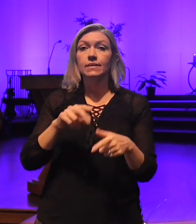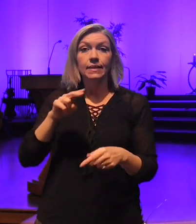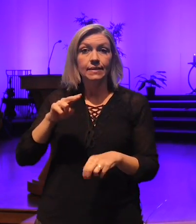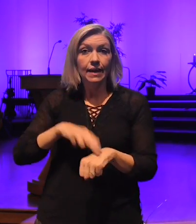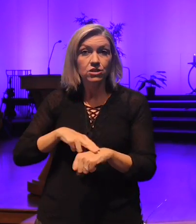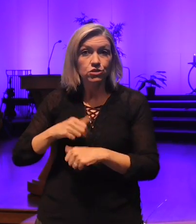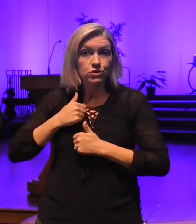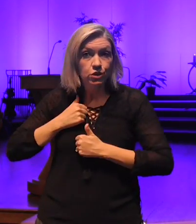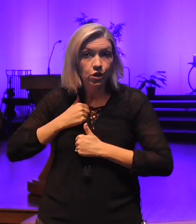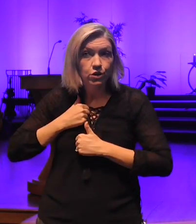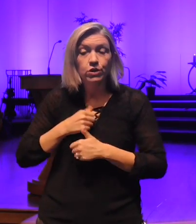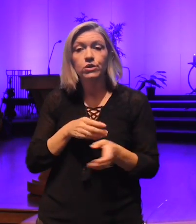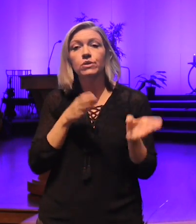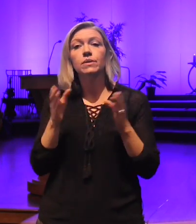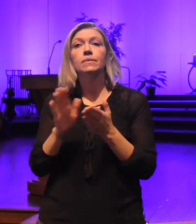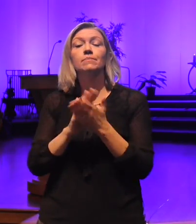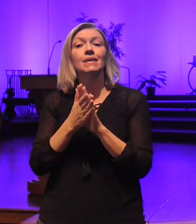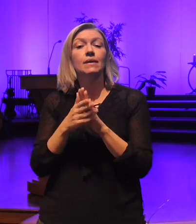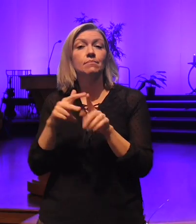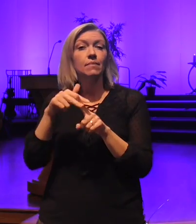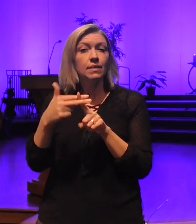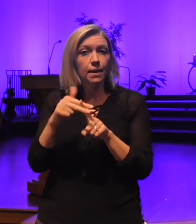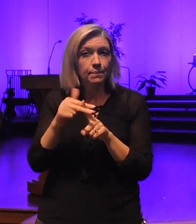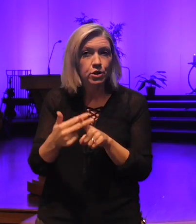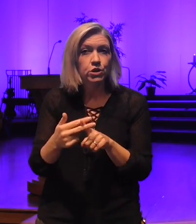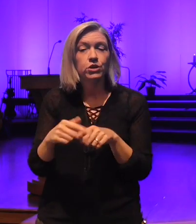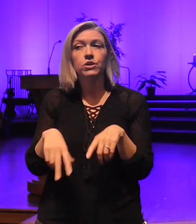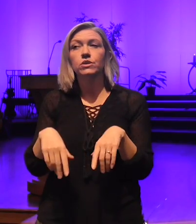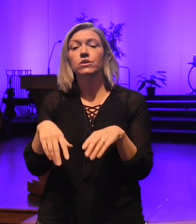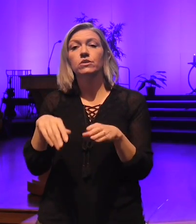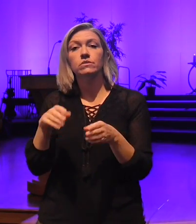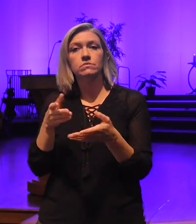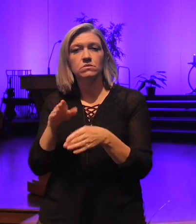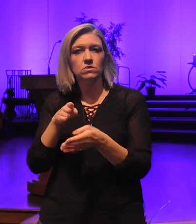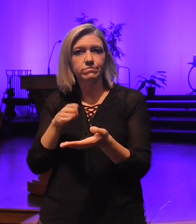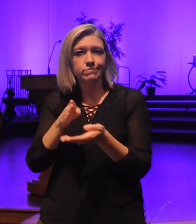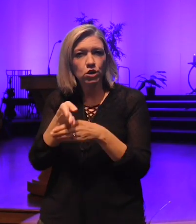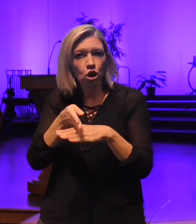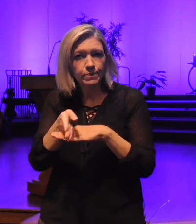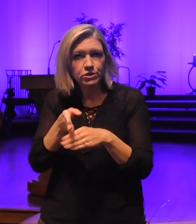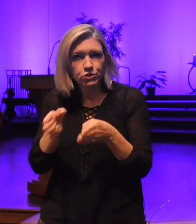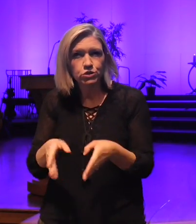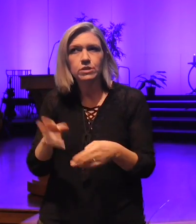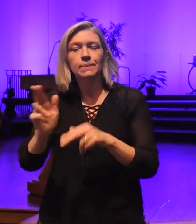hábil carpintero y plomero, incluso diseñó y construyó el suyo propio. casa um, pero a lo largo de los años ocultó